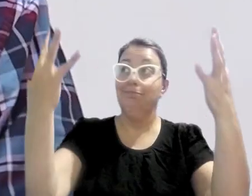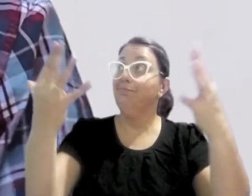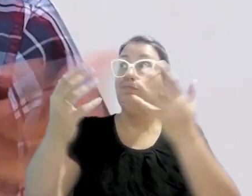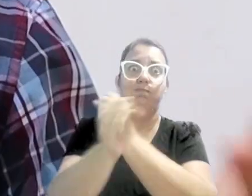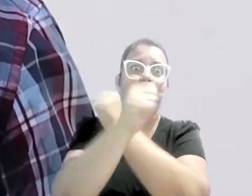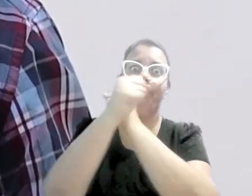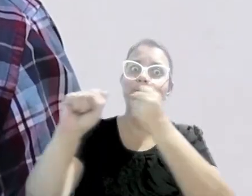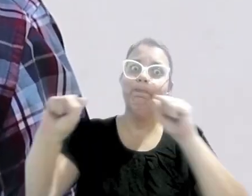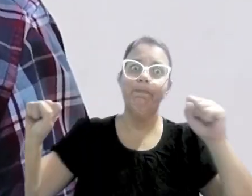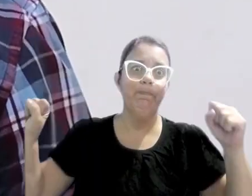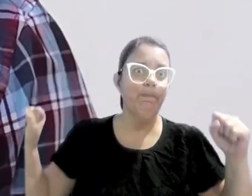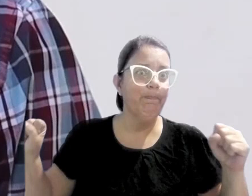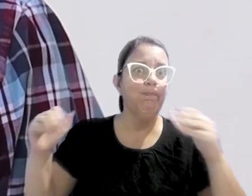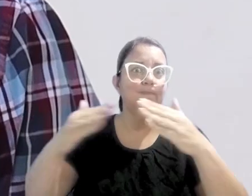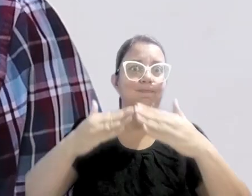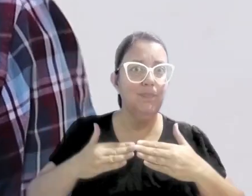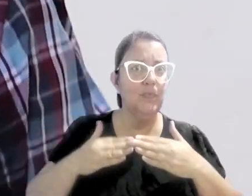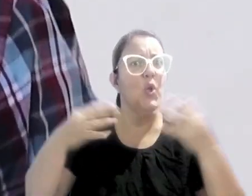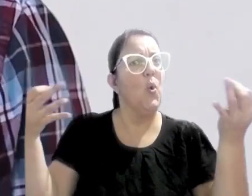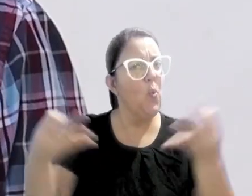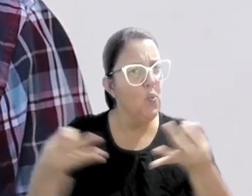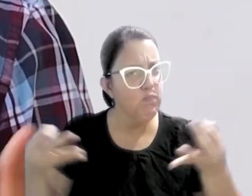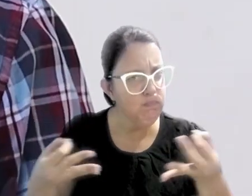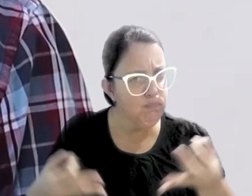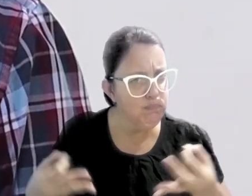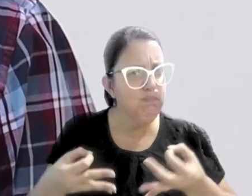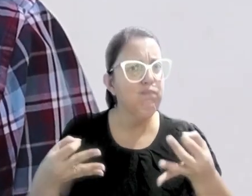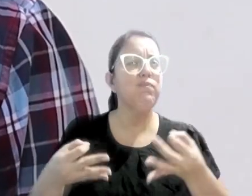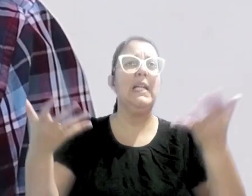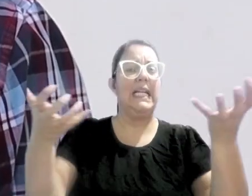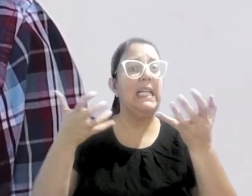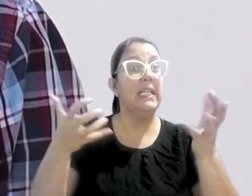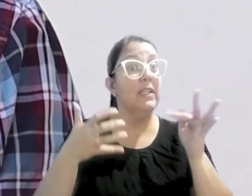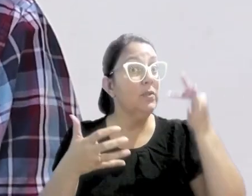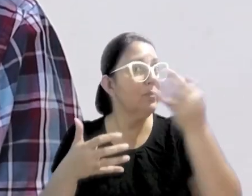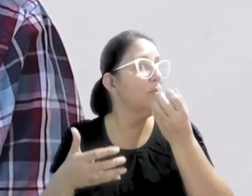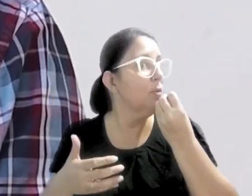tão ampla, tão abrangente, fazer o licenciamento com qualidade, fazer o licenciamento com intenção